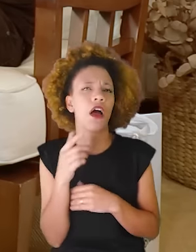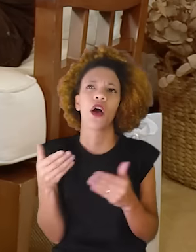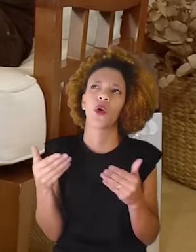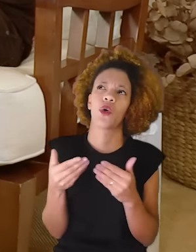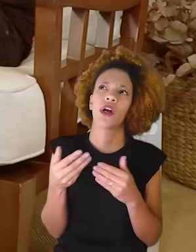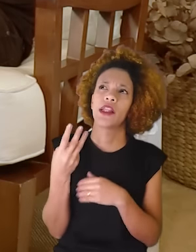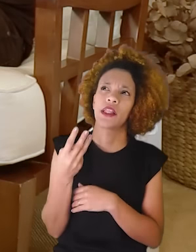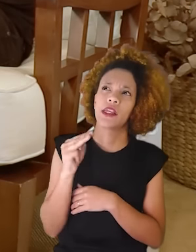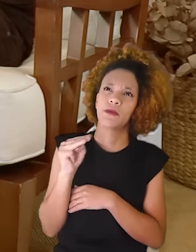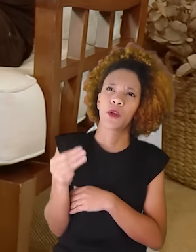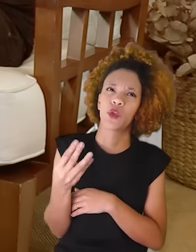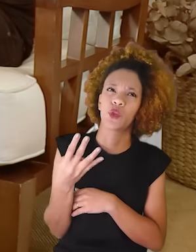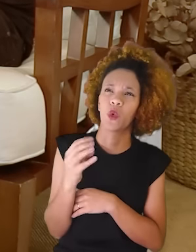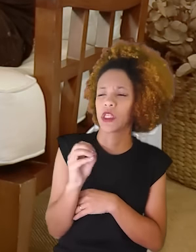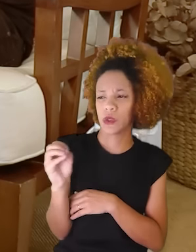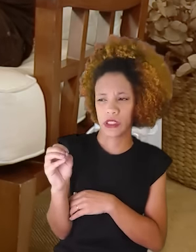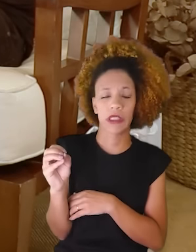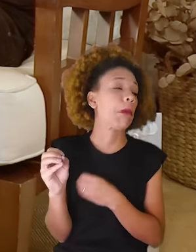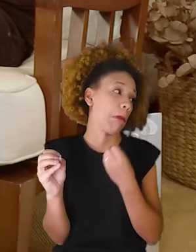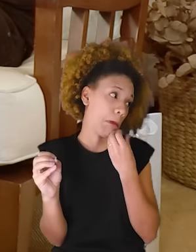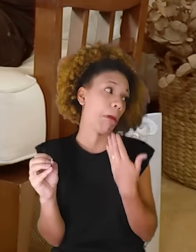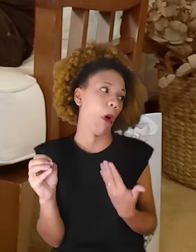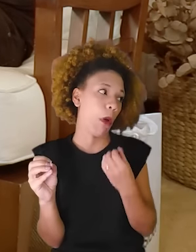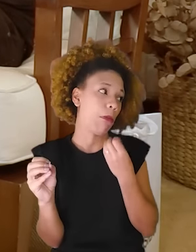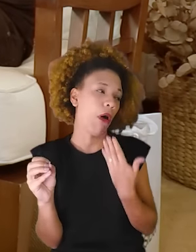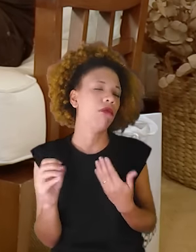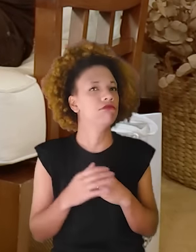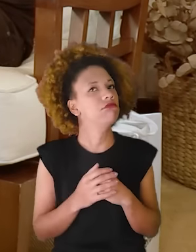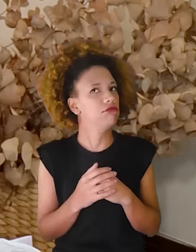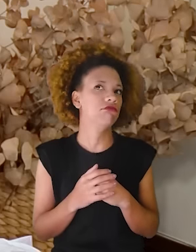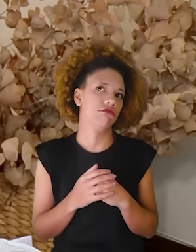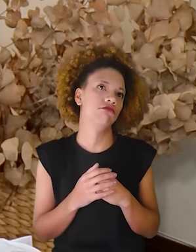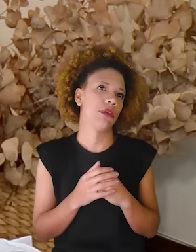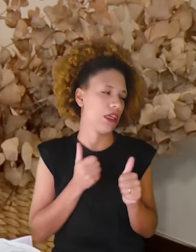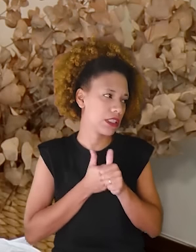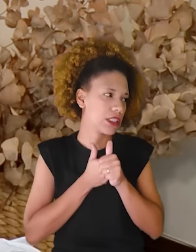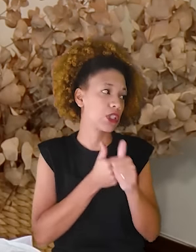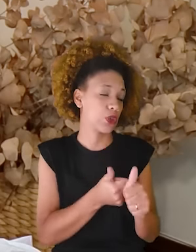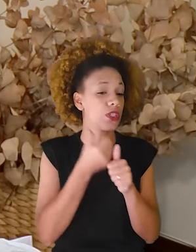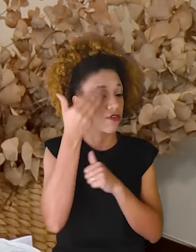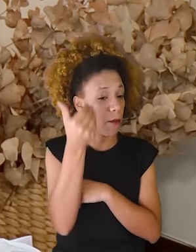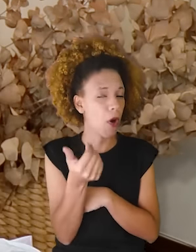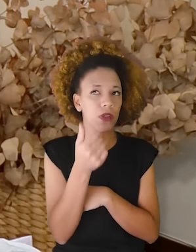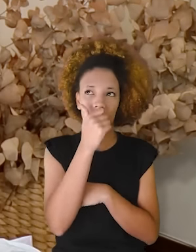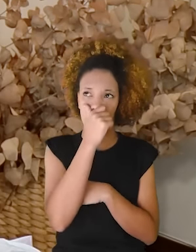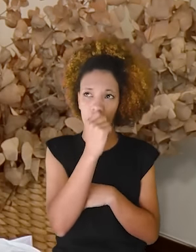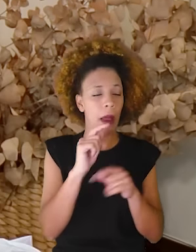eu tô com 3 milhões 400 é bastante gente e aí obviamente muitos seguidores são famoso teve gente